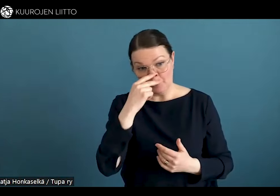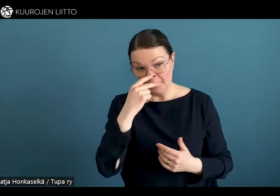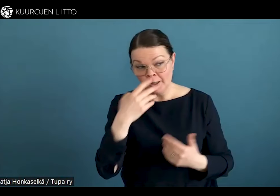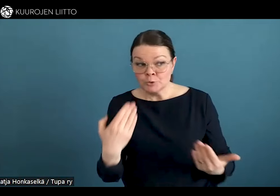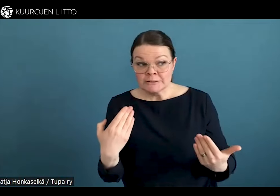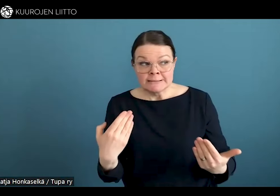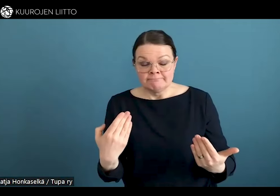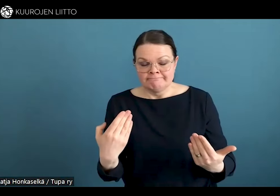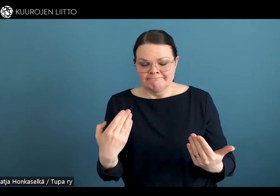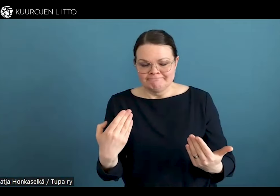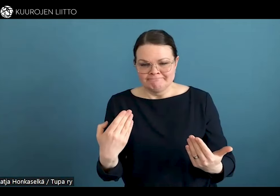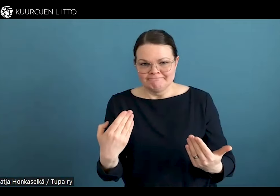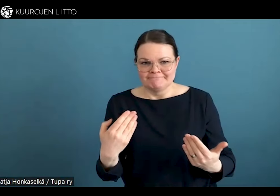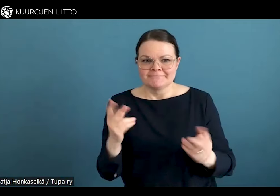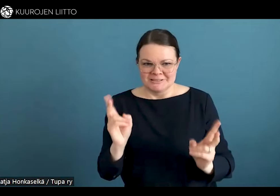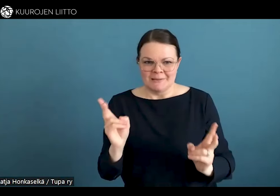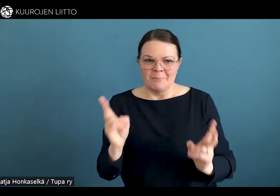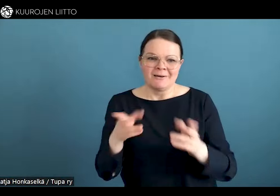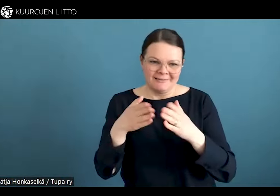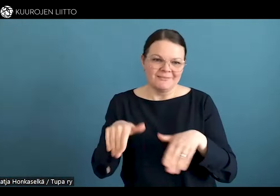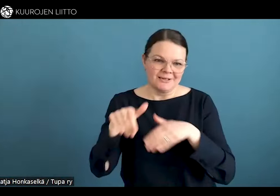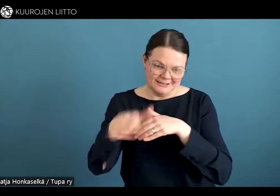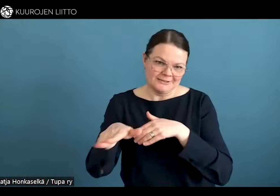kaikki näyttää kuitenkin jatkuneen entisellään.